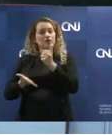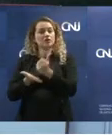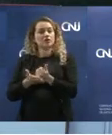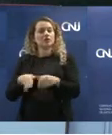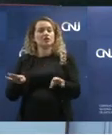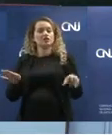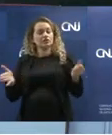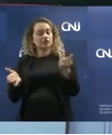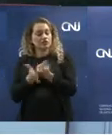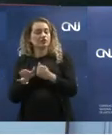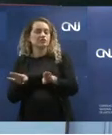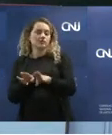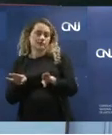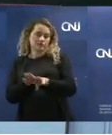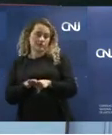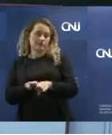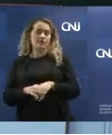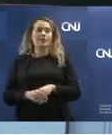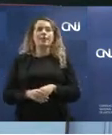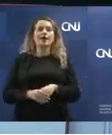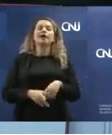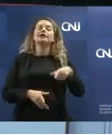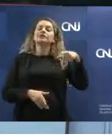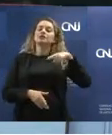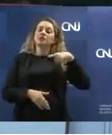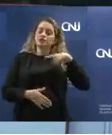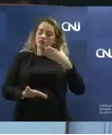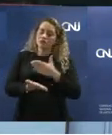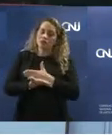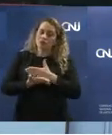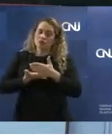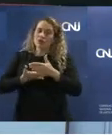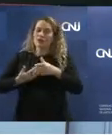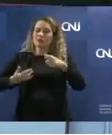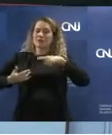conquanto tenha sido uma etapa permeada por dificuldades de várias ordens.